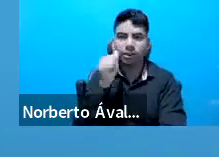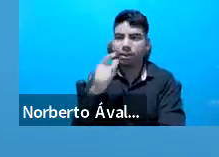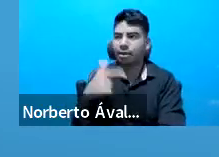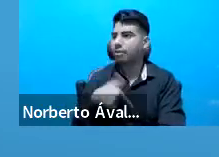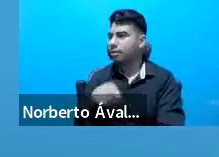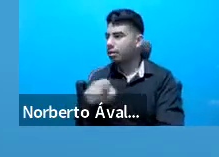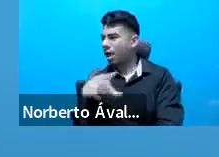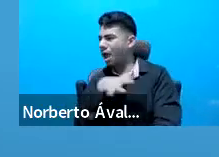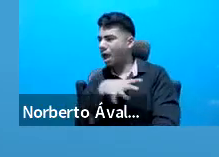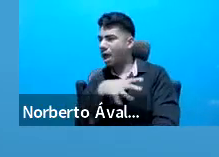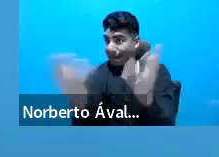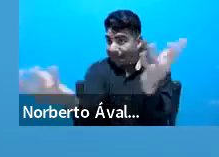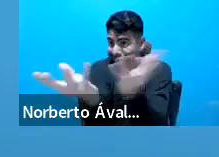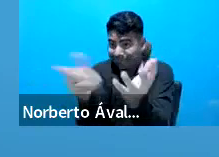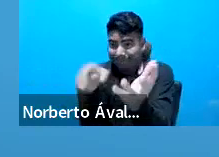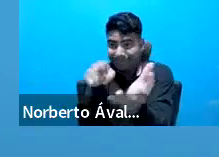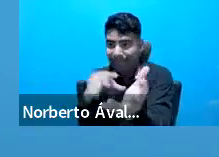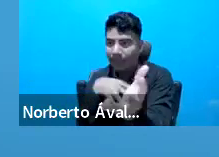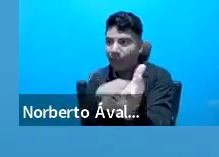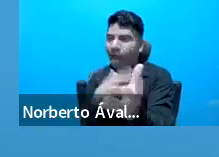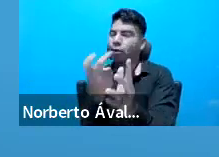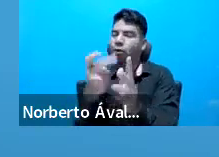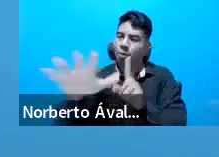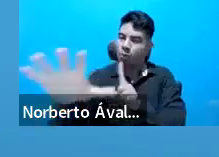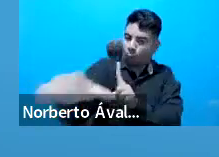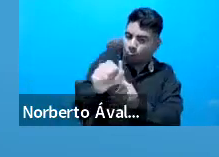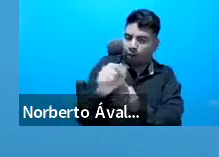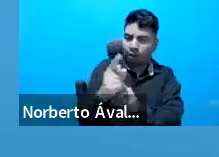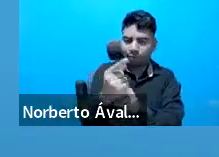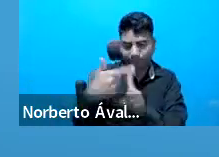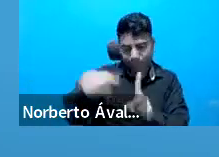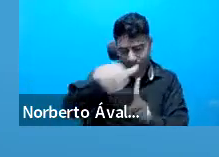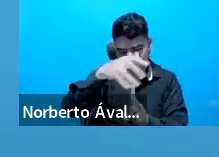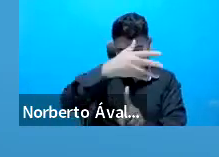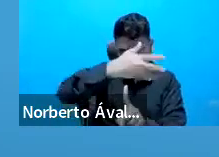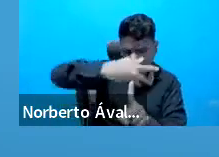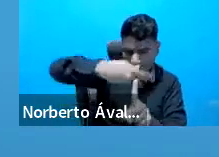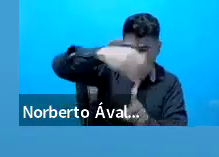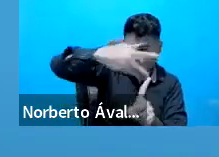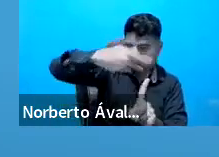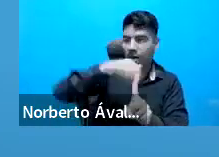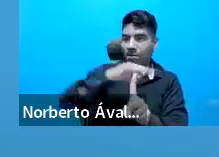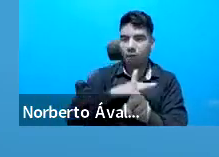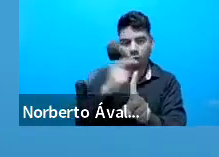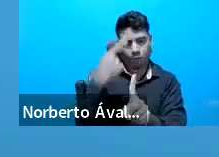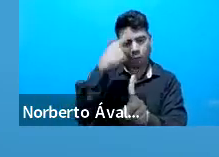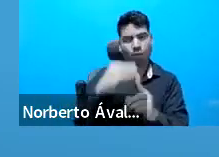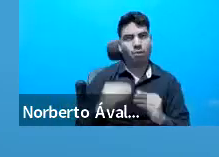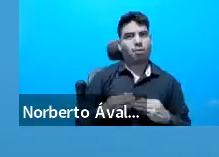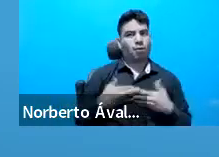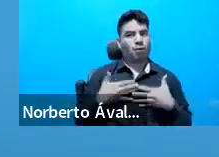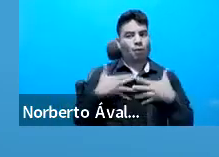son arbitrarios. No se ocurren de pronto. pronto, sino que a través de la acción se acción se construyen e influye en las las emociones y que